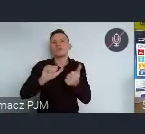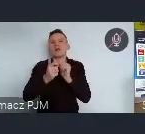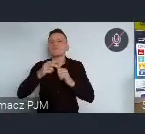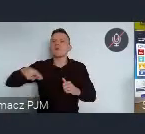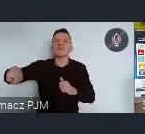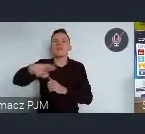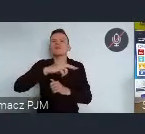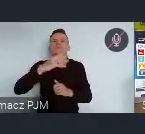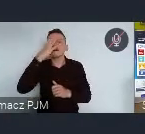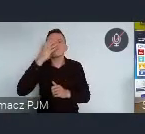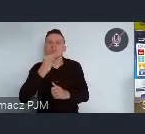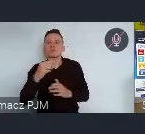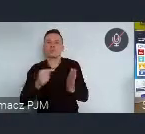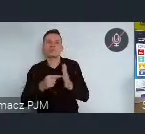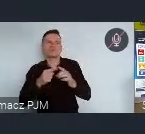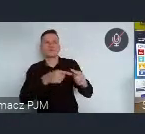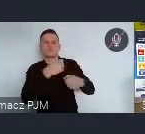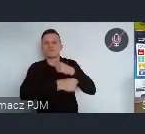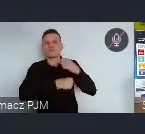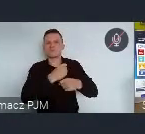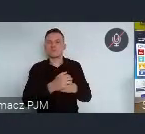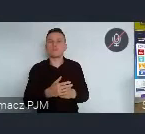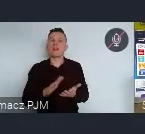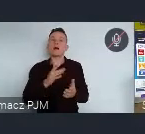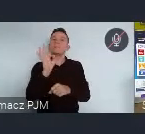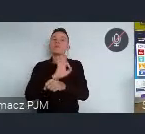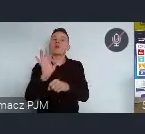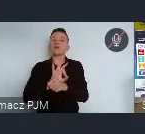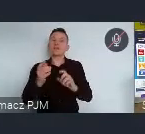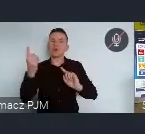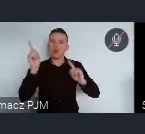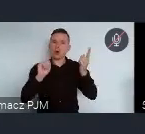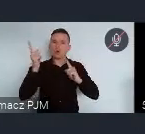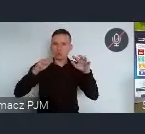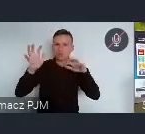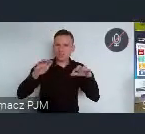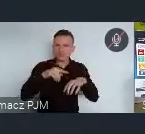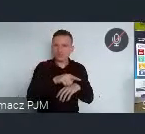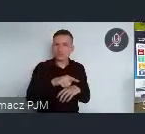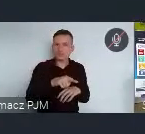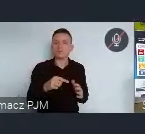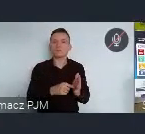Projekt ogrodu deszczowego jest tak naprawdę koncepcją, która kontynuuje tematykę